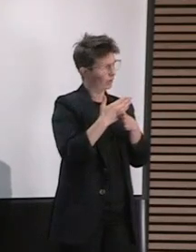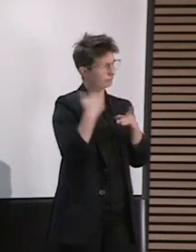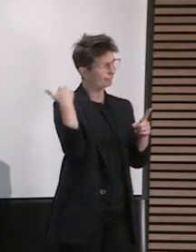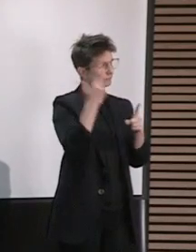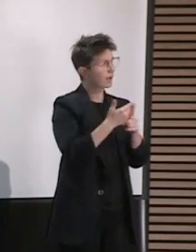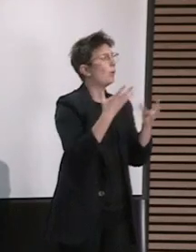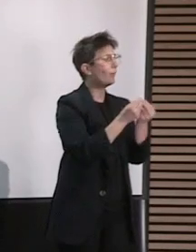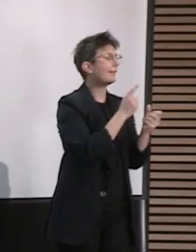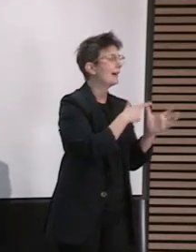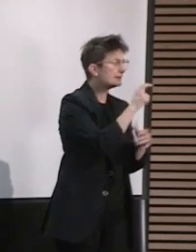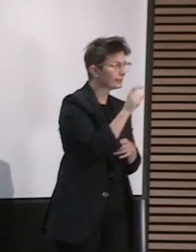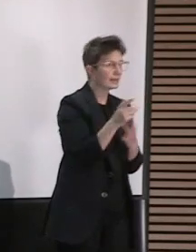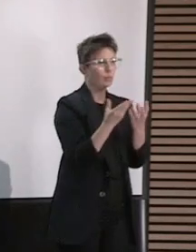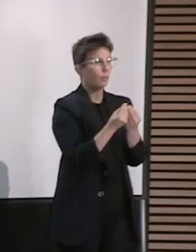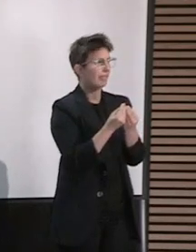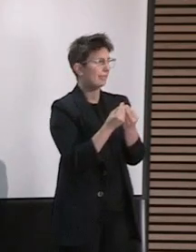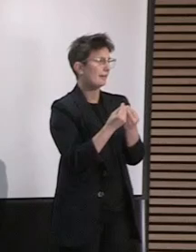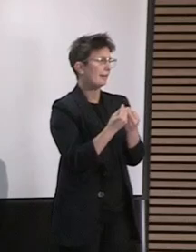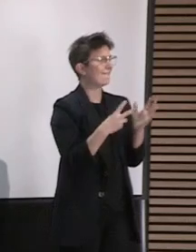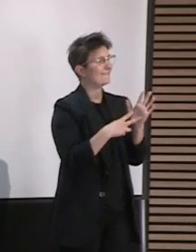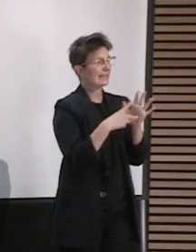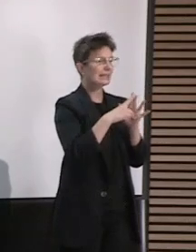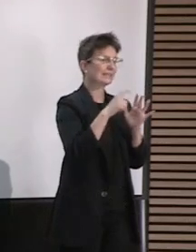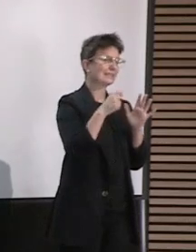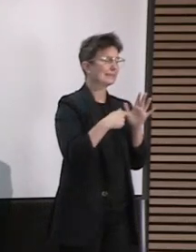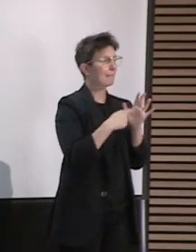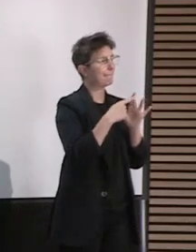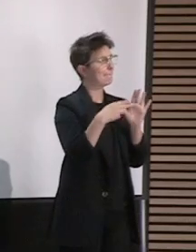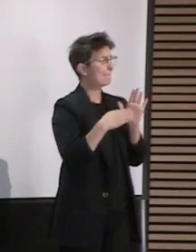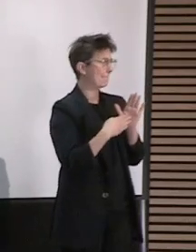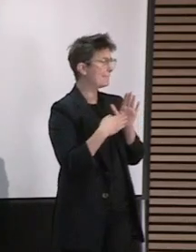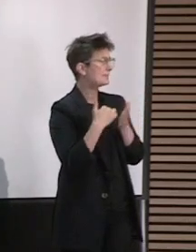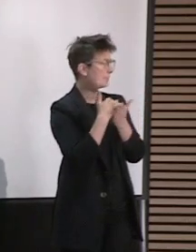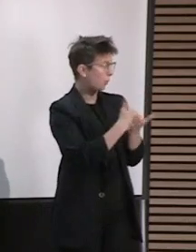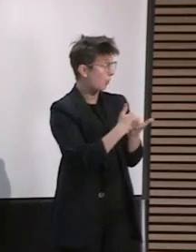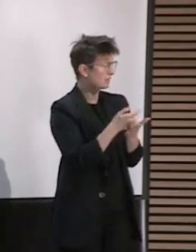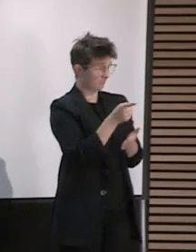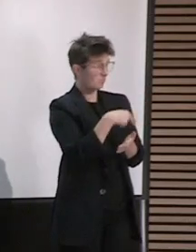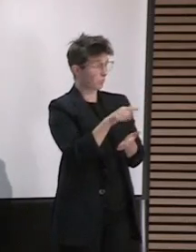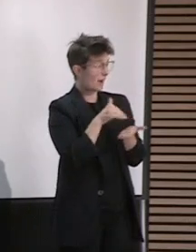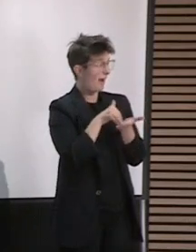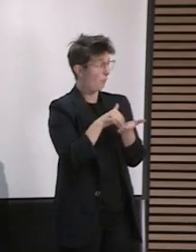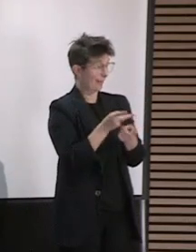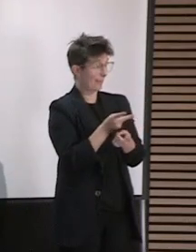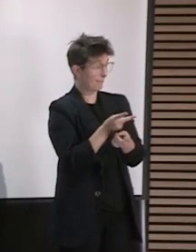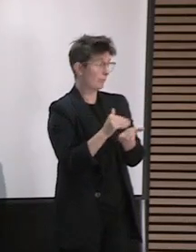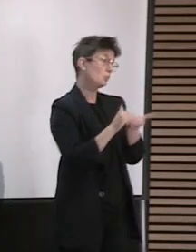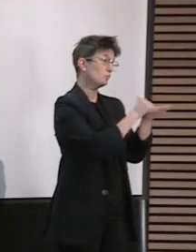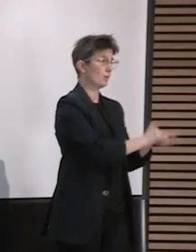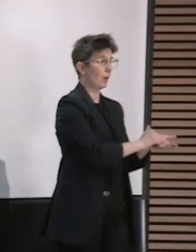taku i korero ai i mua, ahakoa he maha nga ture huri noa. ACC,